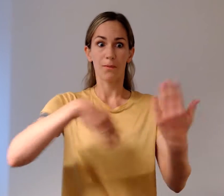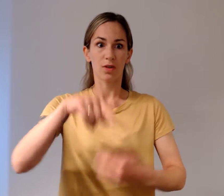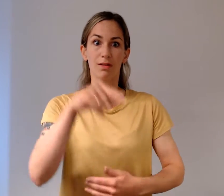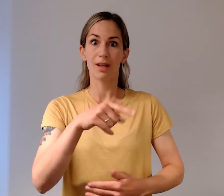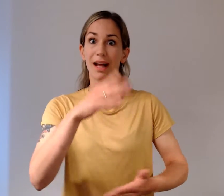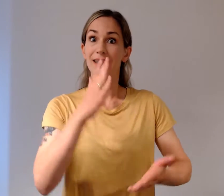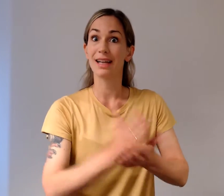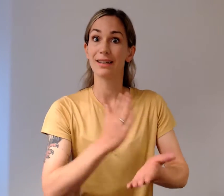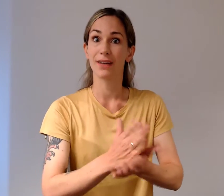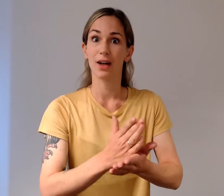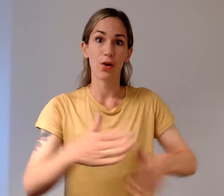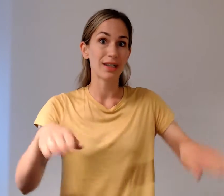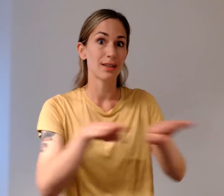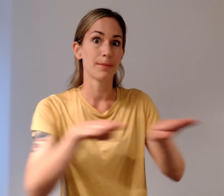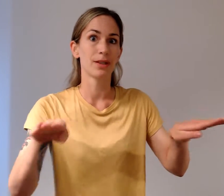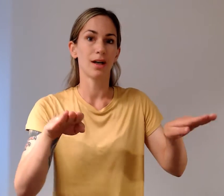I et rettferdig og demokratisk samfunn